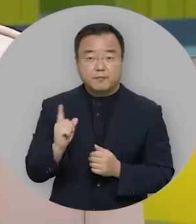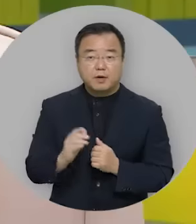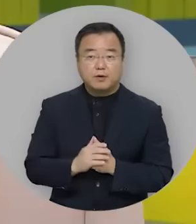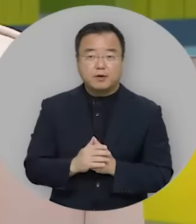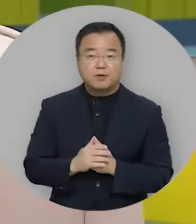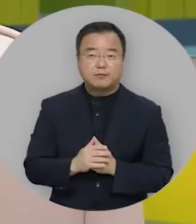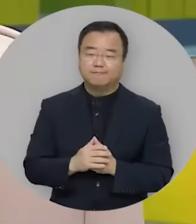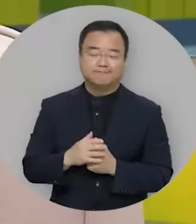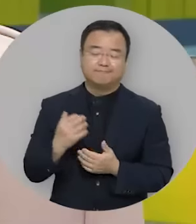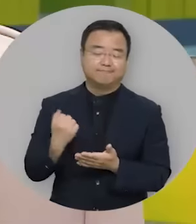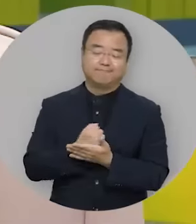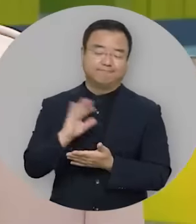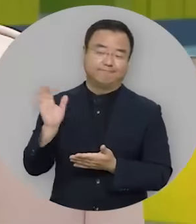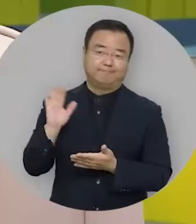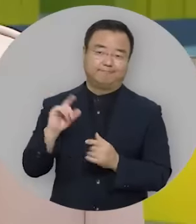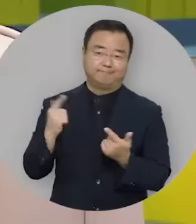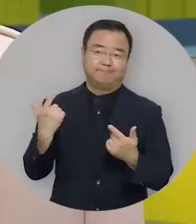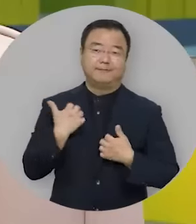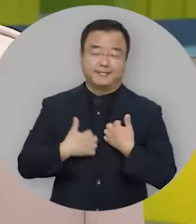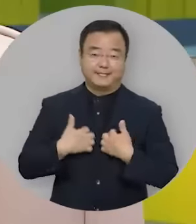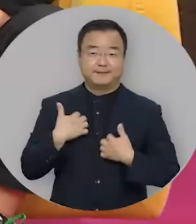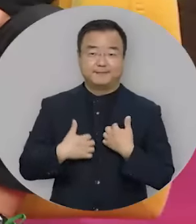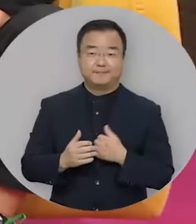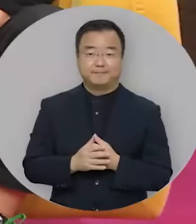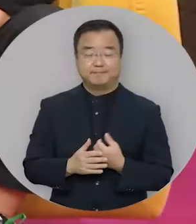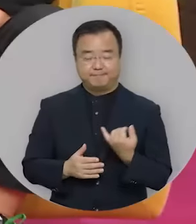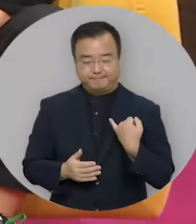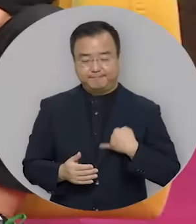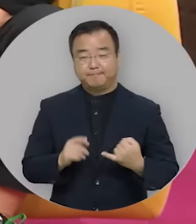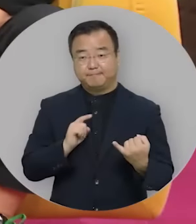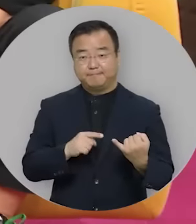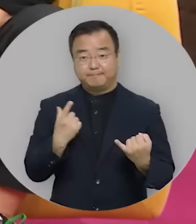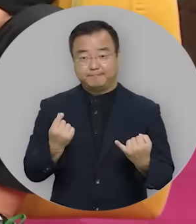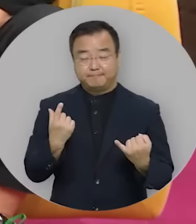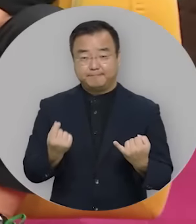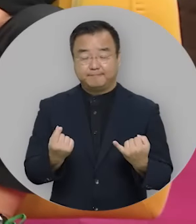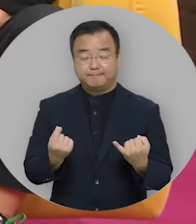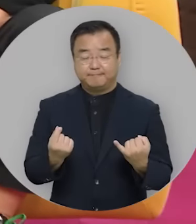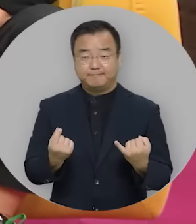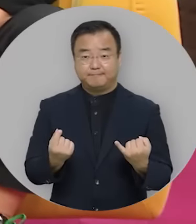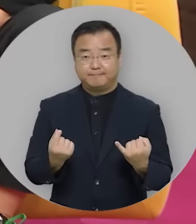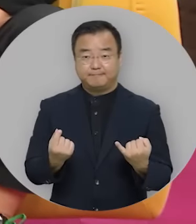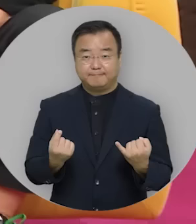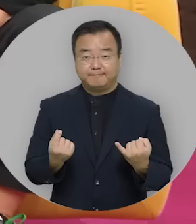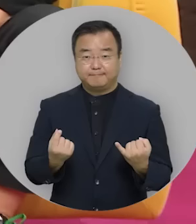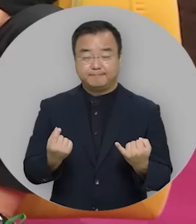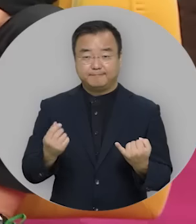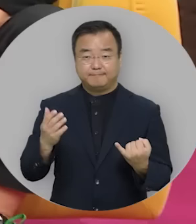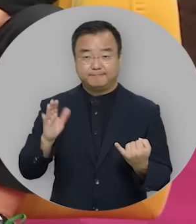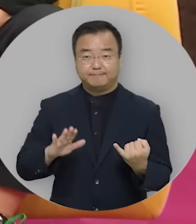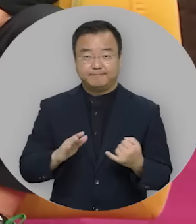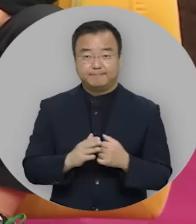아니에요, 아쉽지 않아요. 굉장히 기쁩니다. 지금 은혜도 그런데 그냥 재밌게 얘기하자면